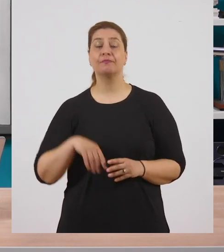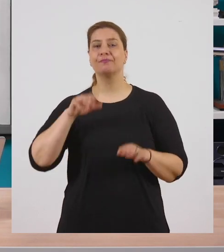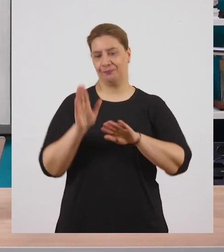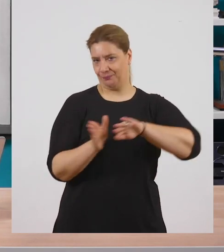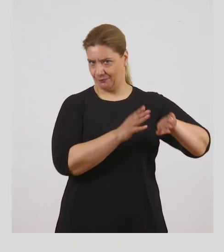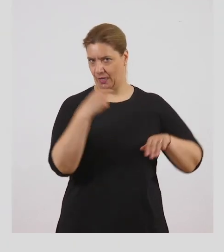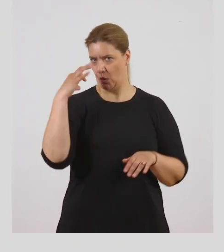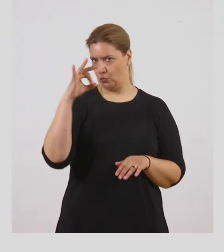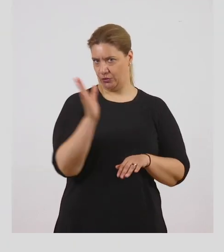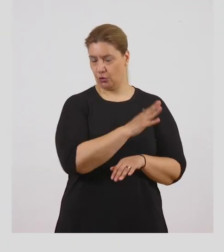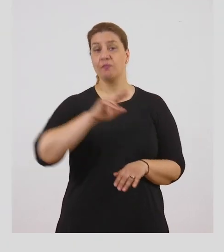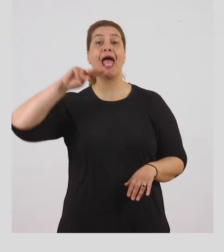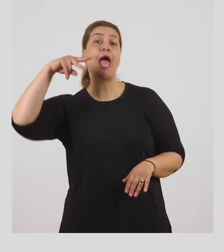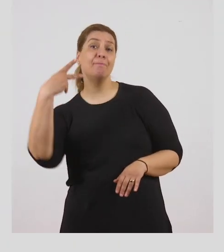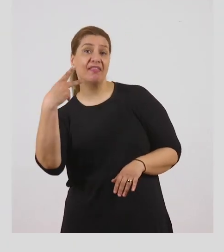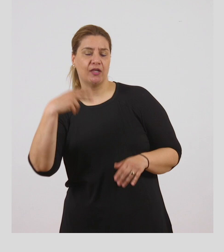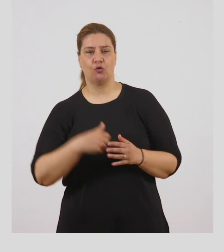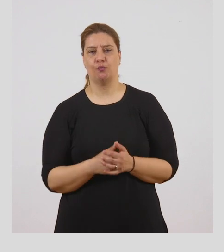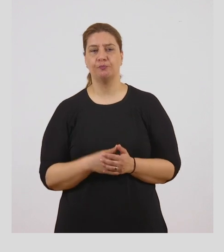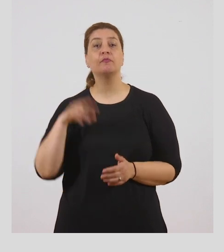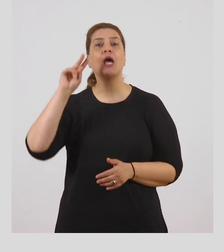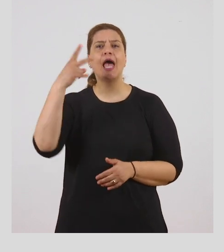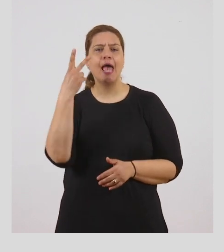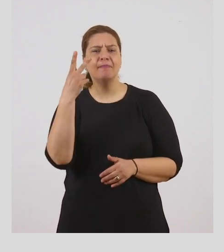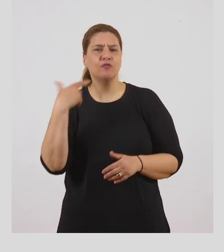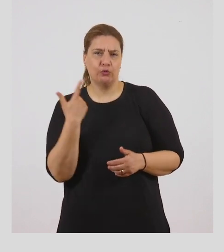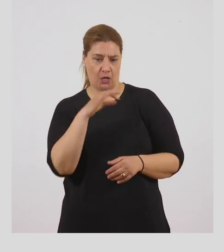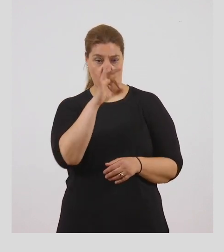(Η δασκάλα διαβάζει το κείμενο στο πράσινο σύννεφο)